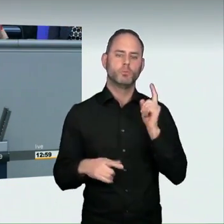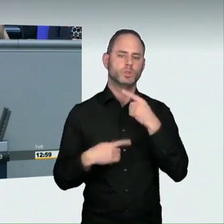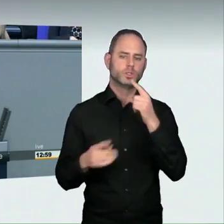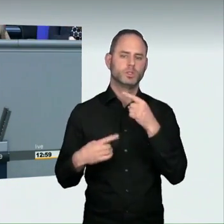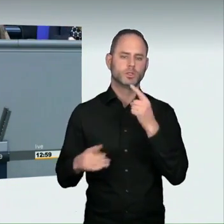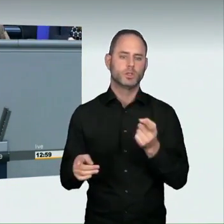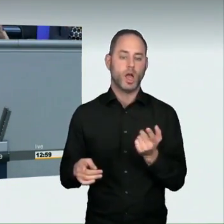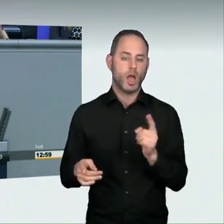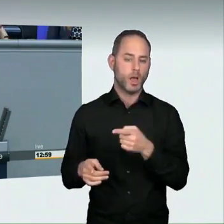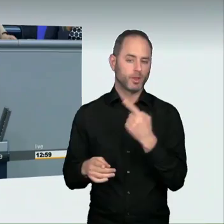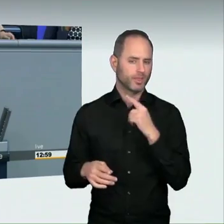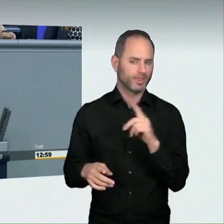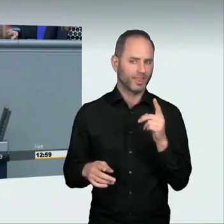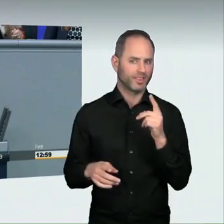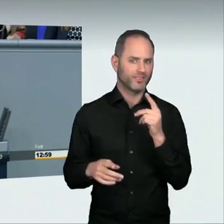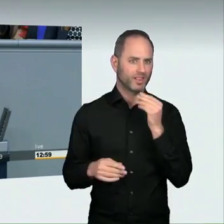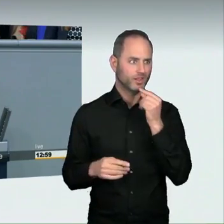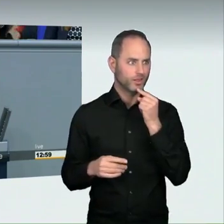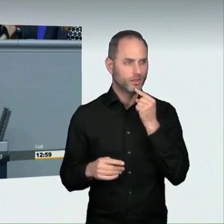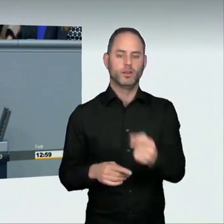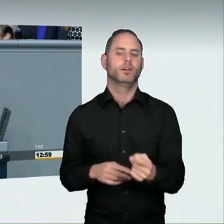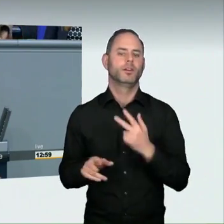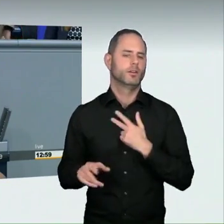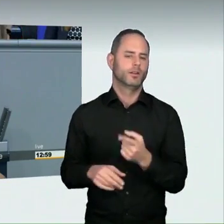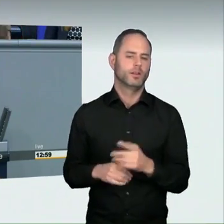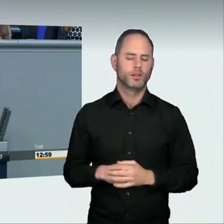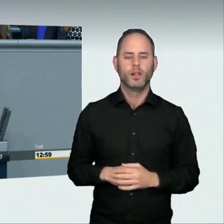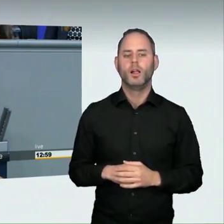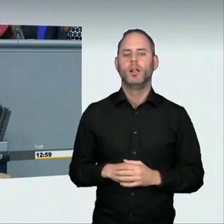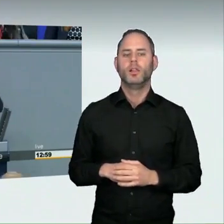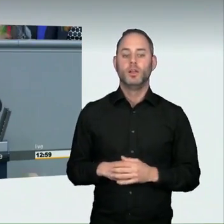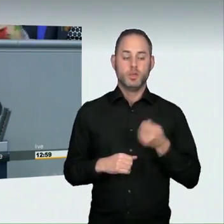Die Mietpreise liegen bei der Wiedervermietung um 22 Prozent